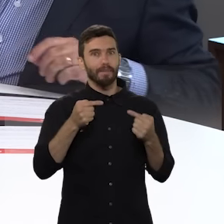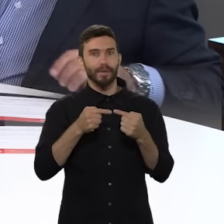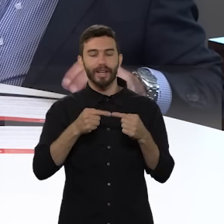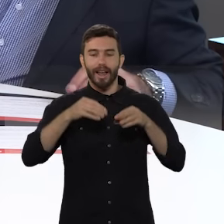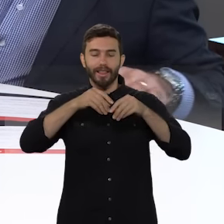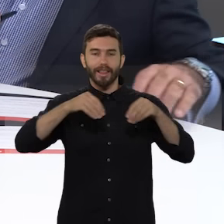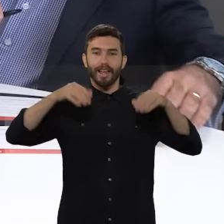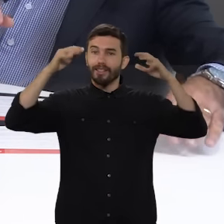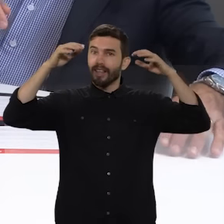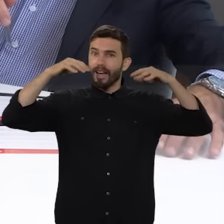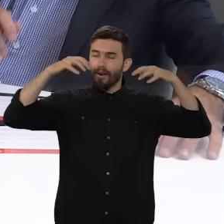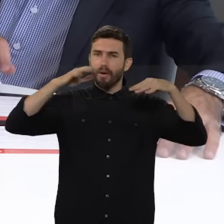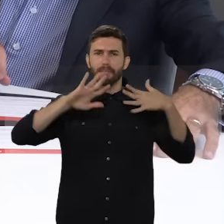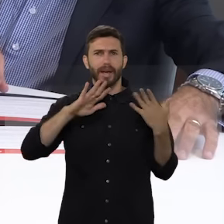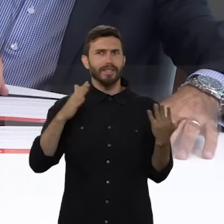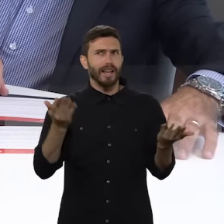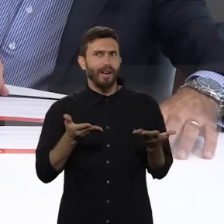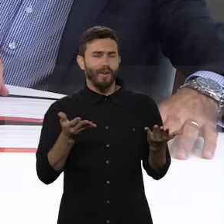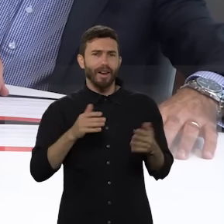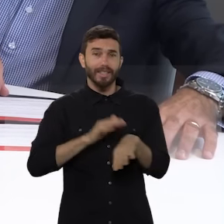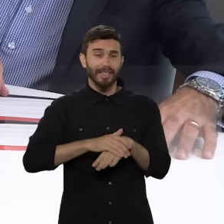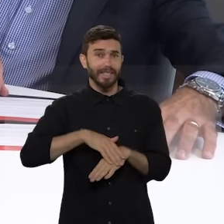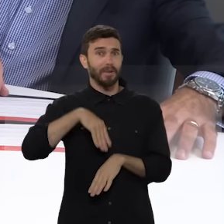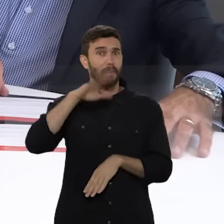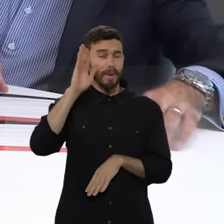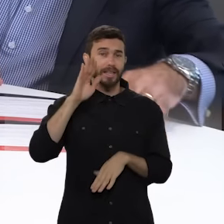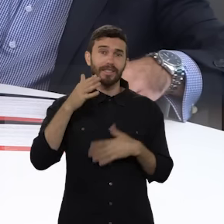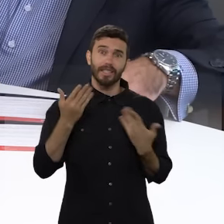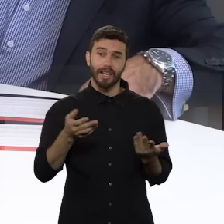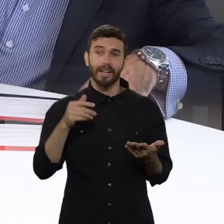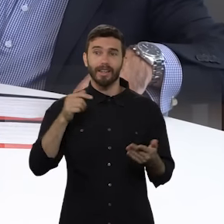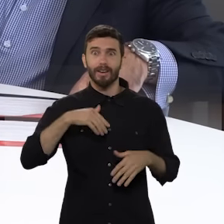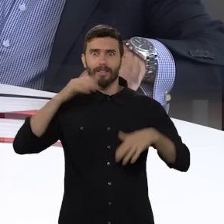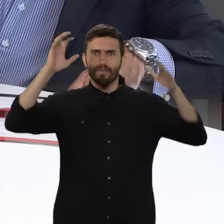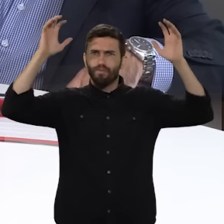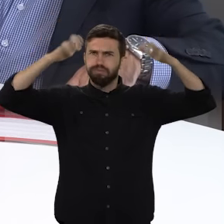ultimamente tem sido muito mais do que garoa. A gente está falando aqui de grandes tempestades,